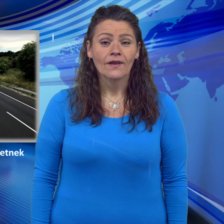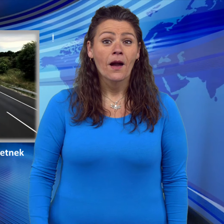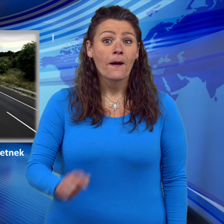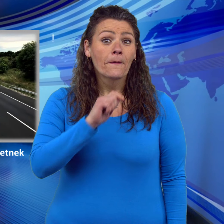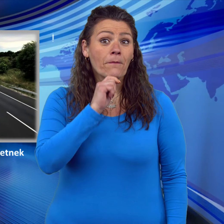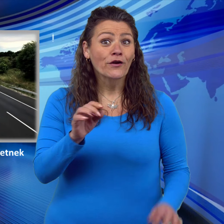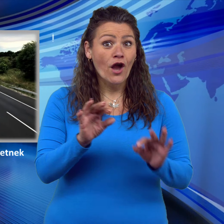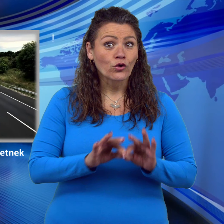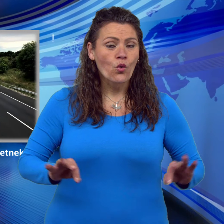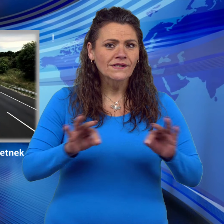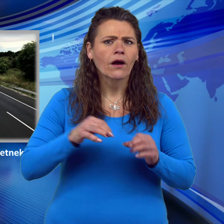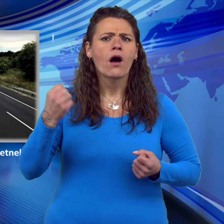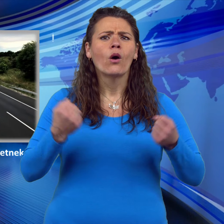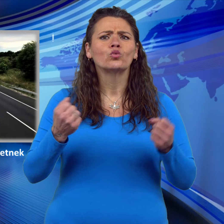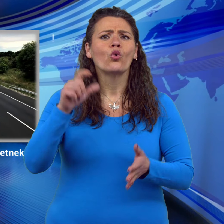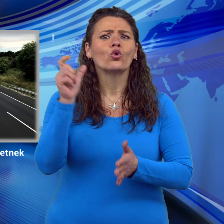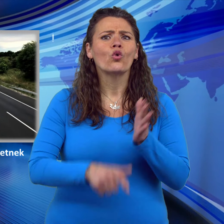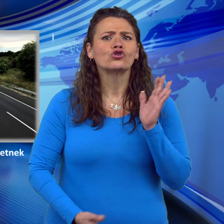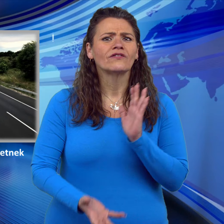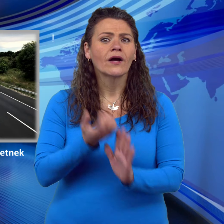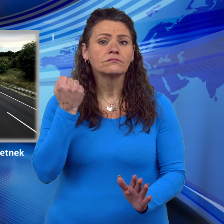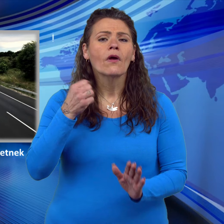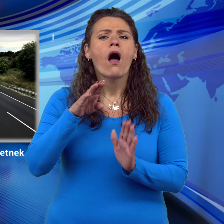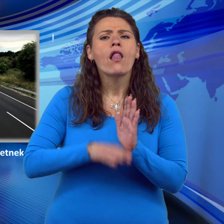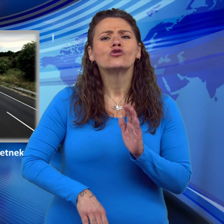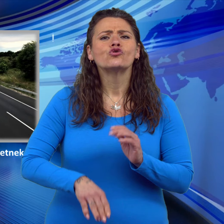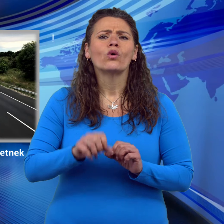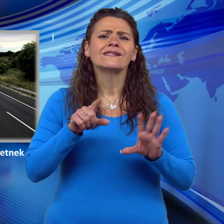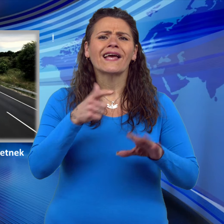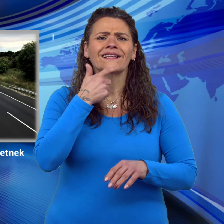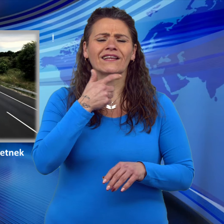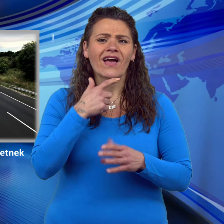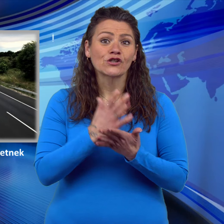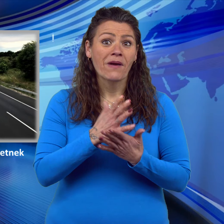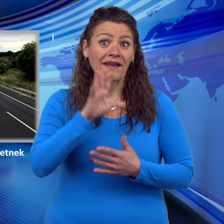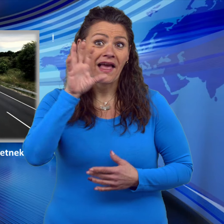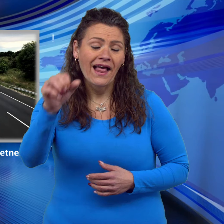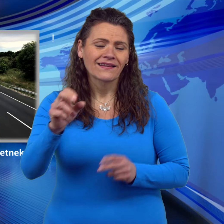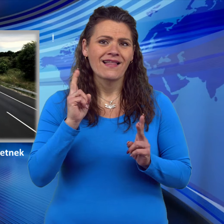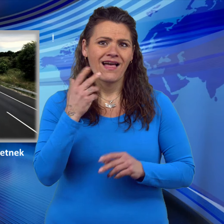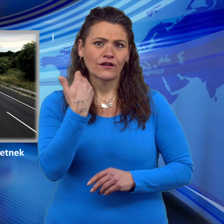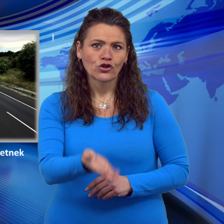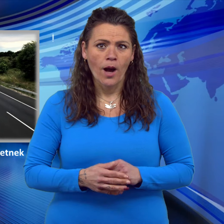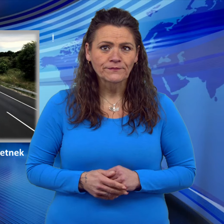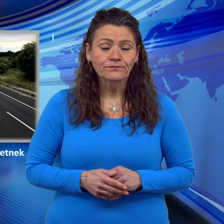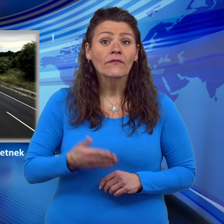Magyarország a jogosítványszerzés alsó korhatárának a 17. betöltött életév elegendő.